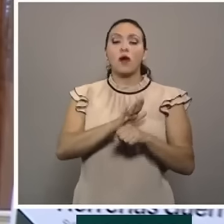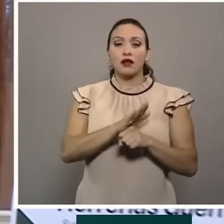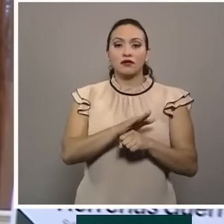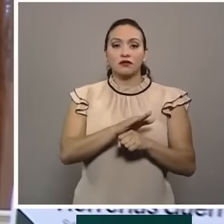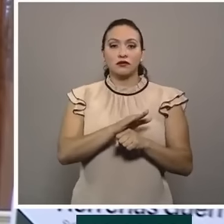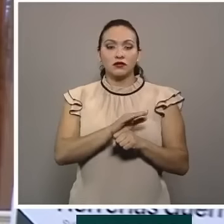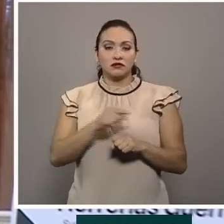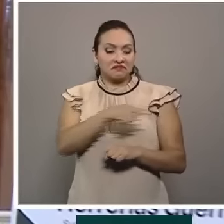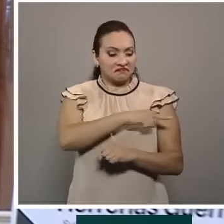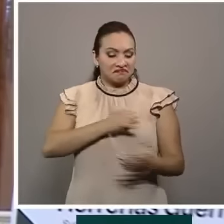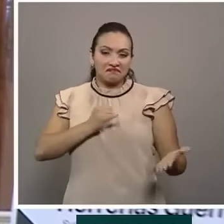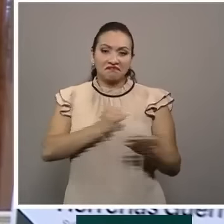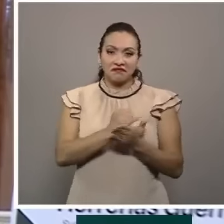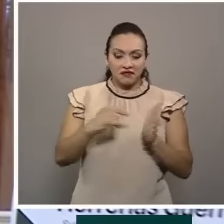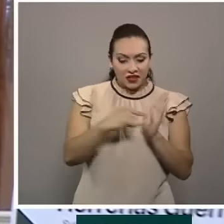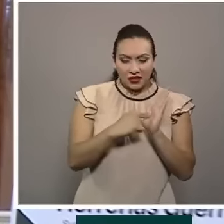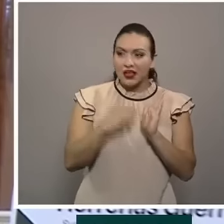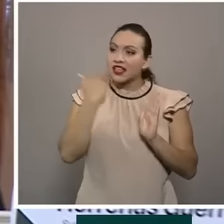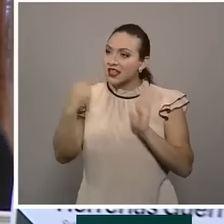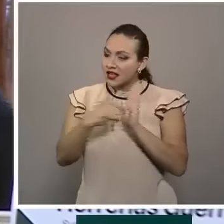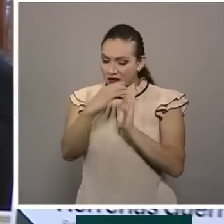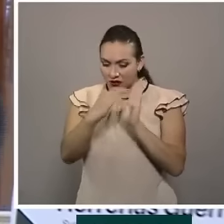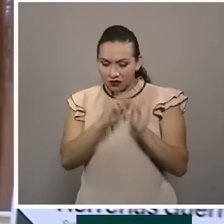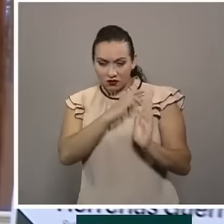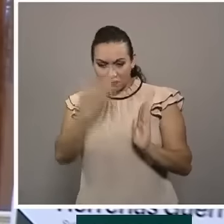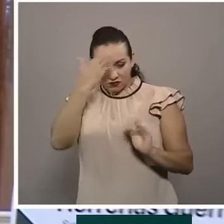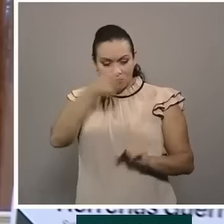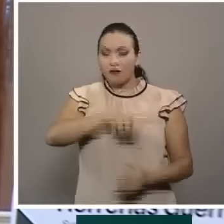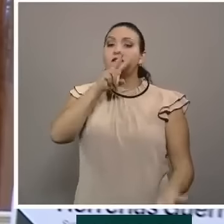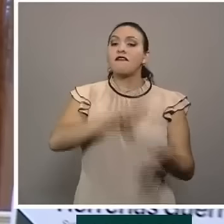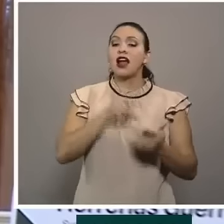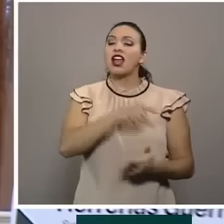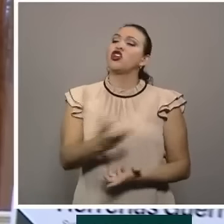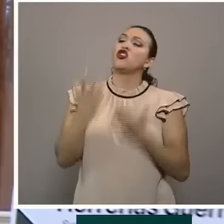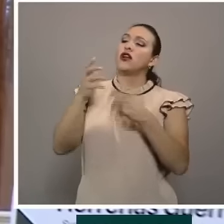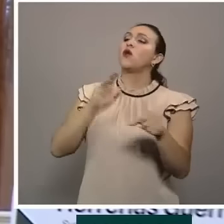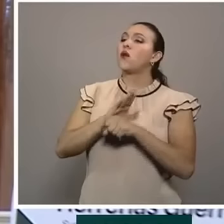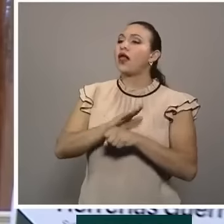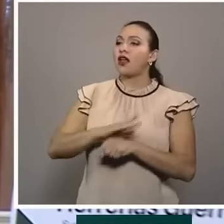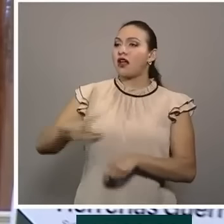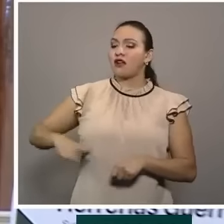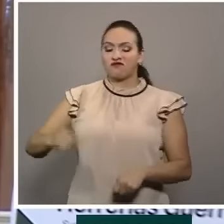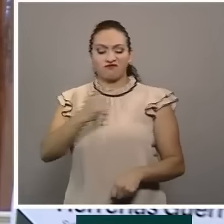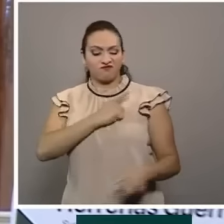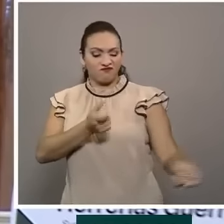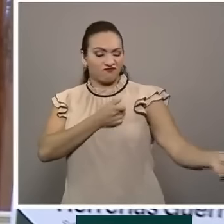que les reconoce la Constitución, que es su deseo autogobernarse conforme a sus tradiciones, usos y